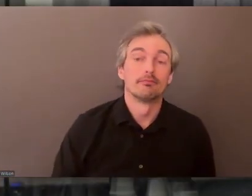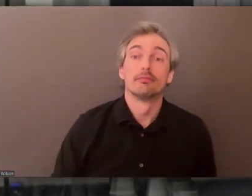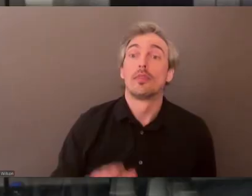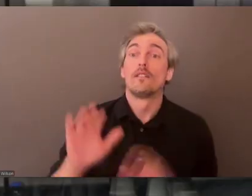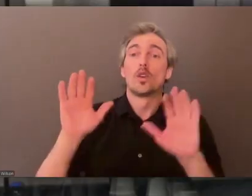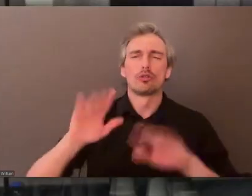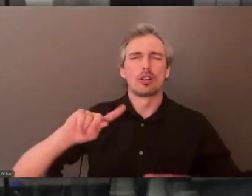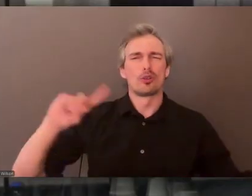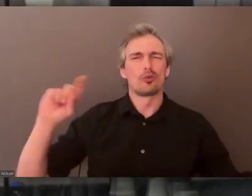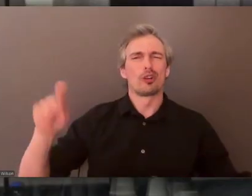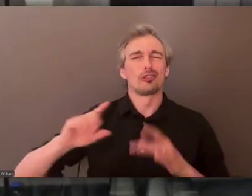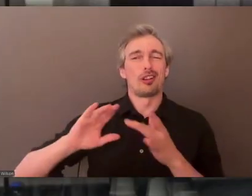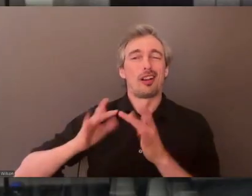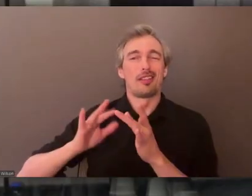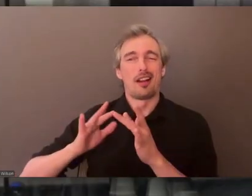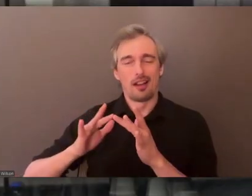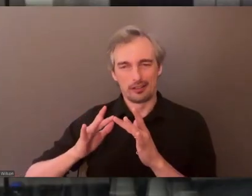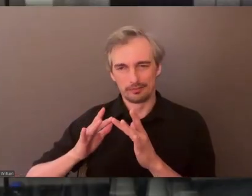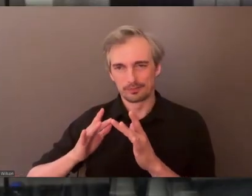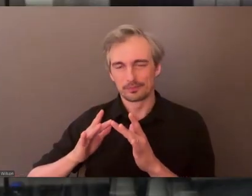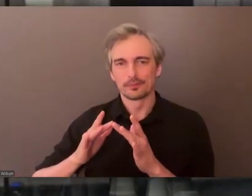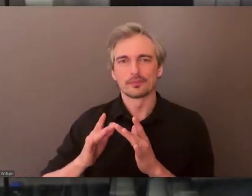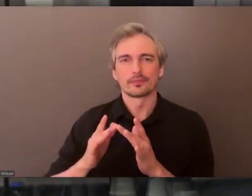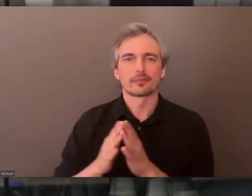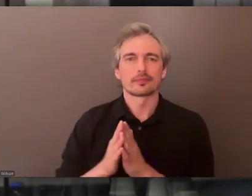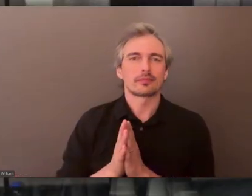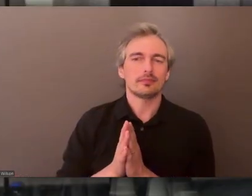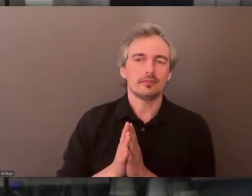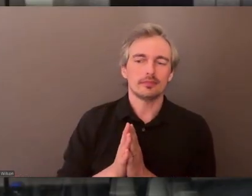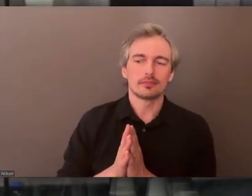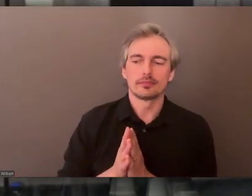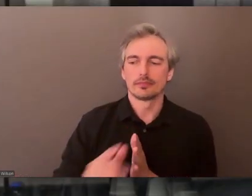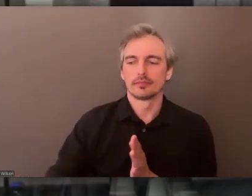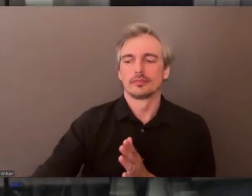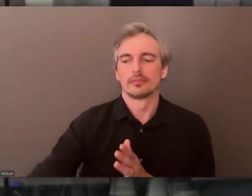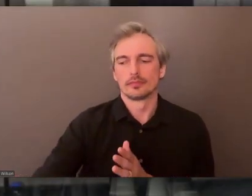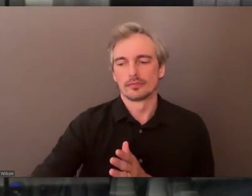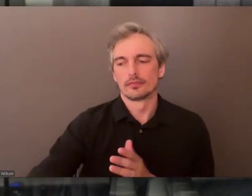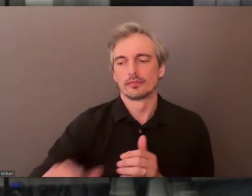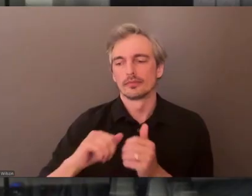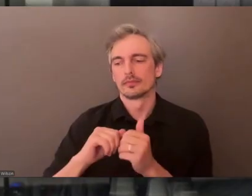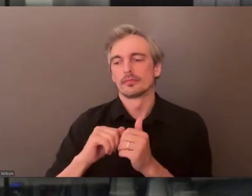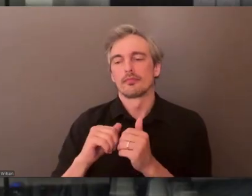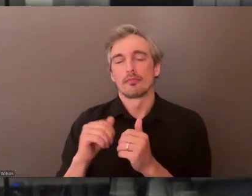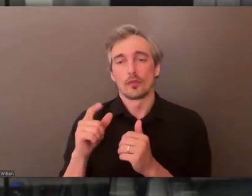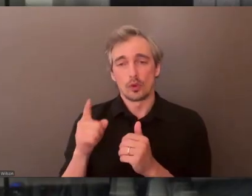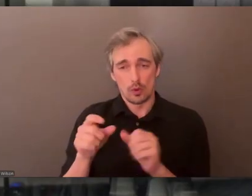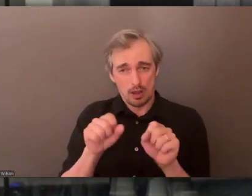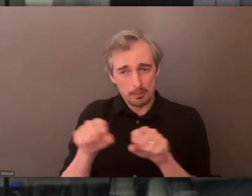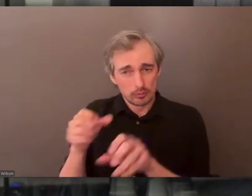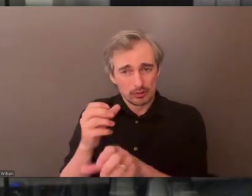組織内のすべてのチ ームにこれを使わせることができました か？彼らはセキュリティチ ームに所属していると述べています。